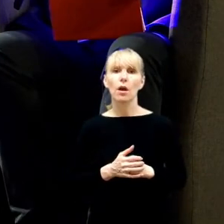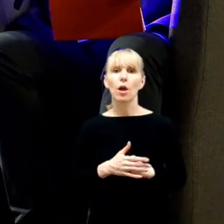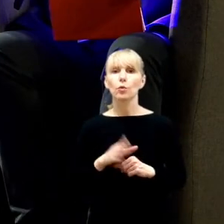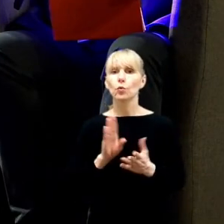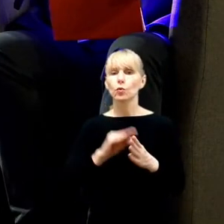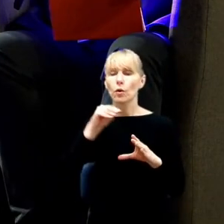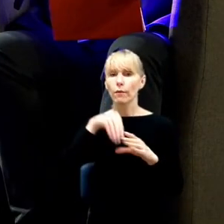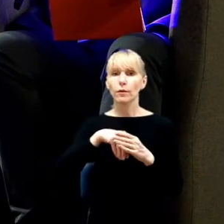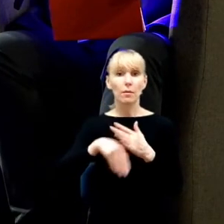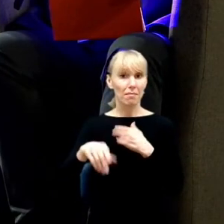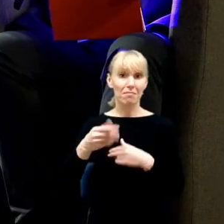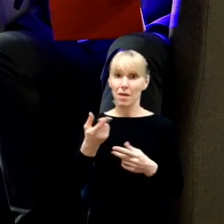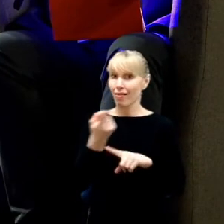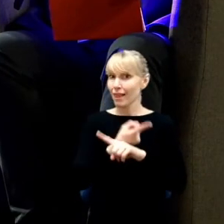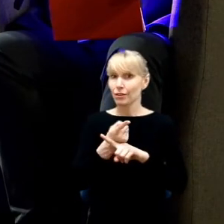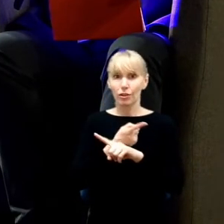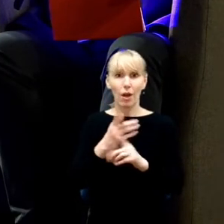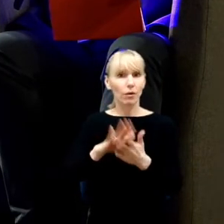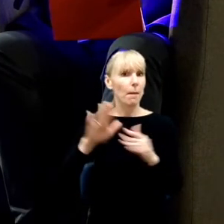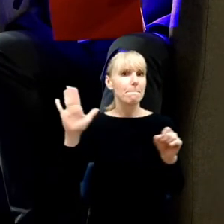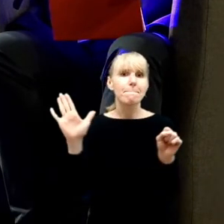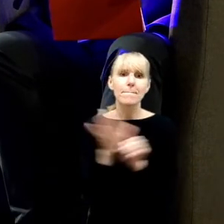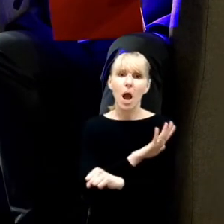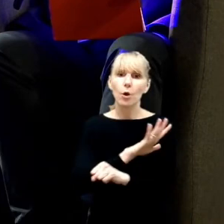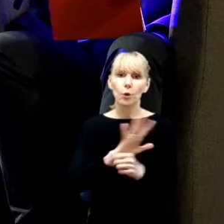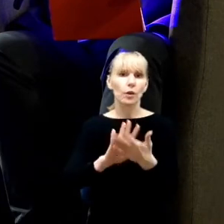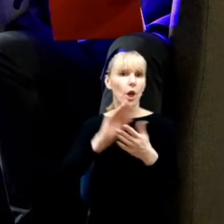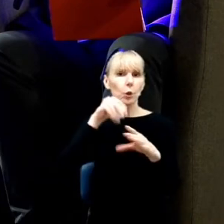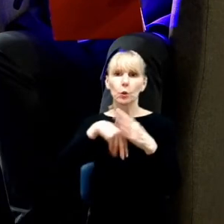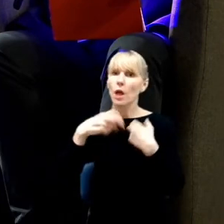No i ten drugi element, o którym mówiłem, kwestia ożywiania centrum miasta,